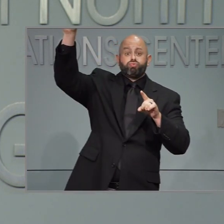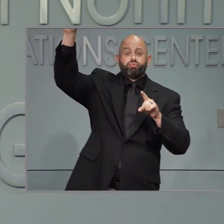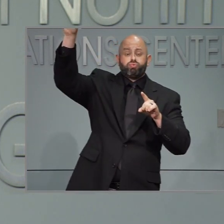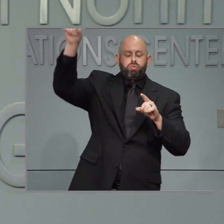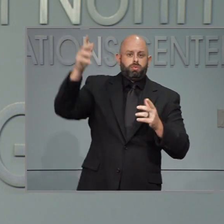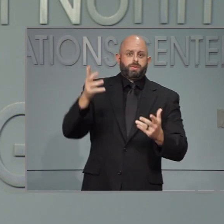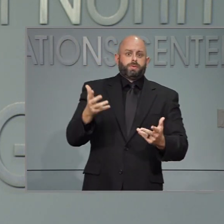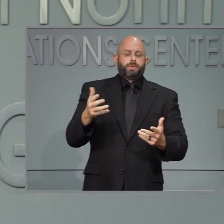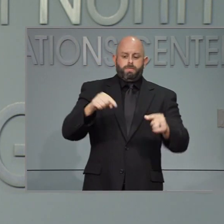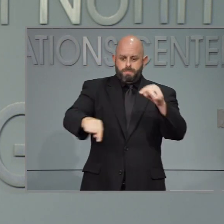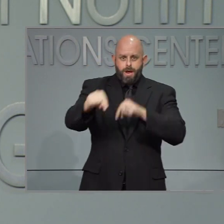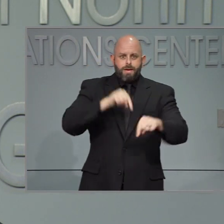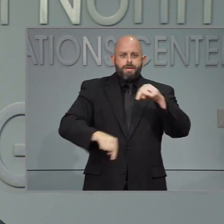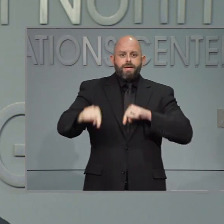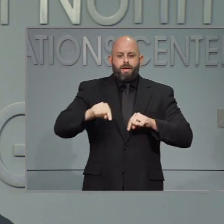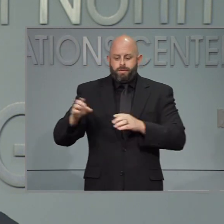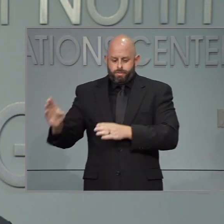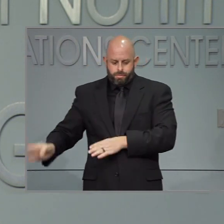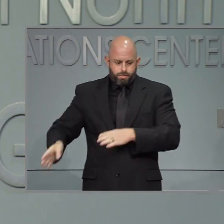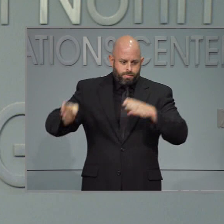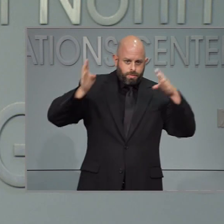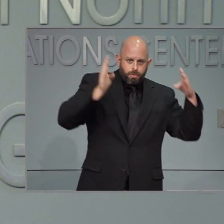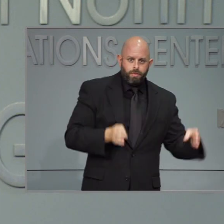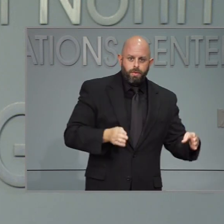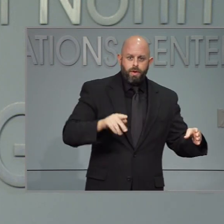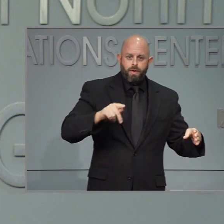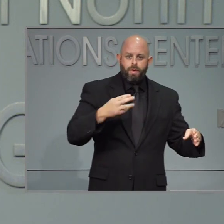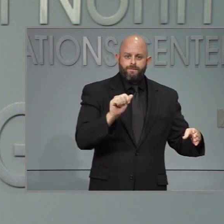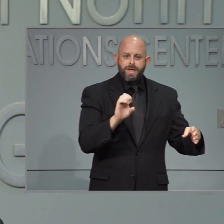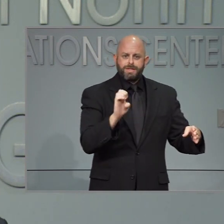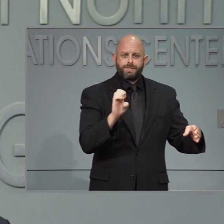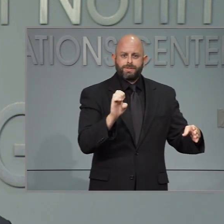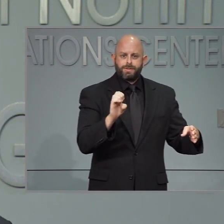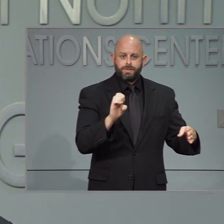aumento. Qué tipo de picos tendría que sucede en Carolina del Norte